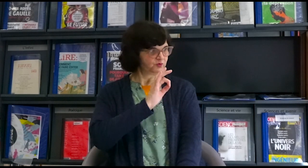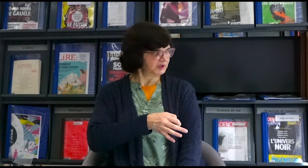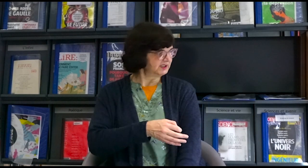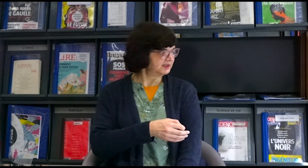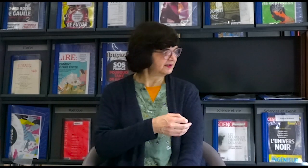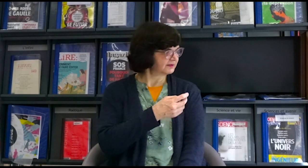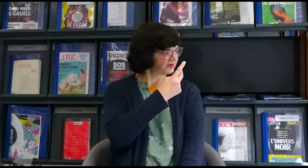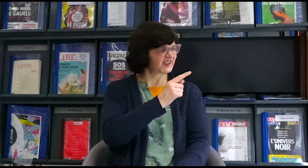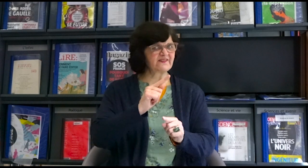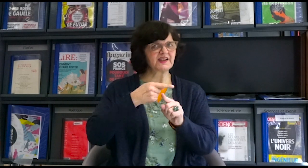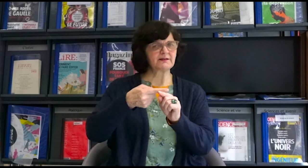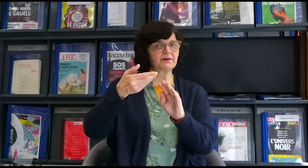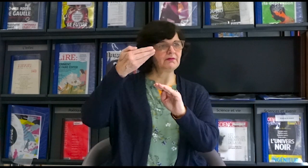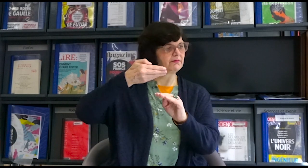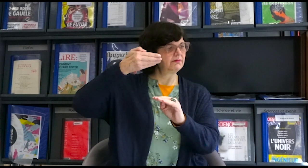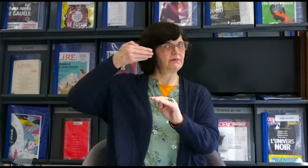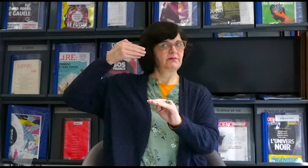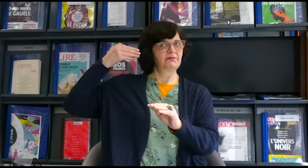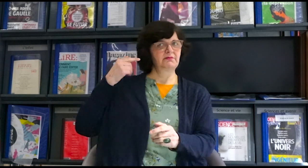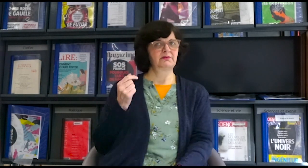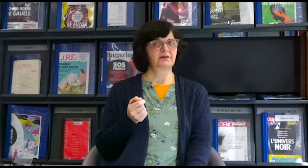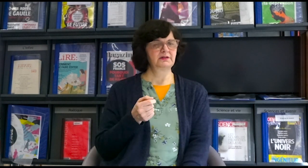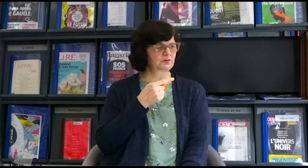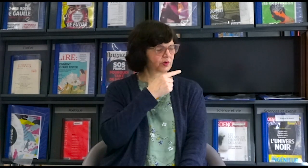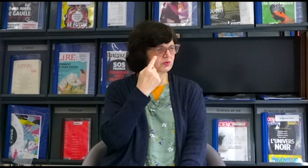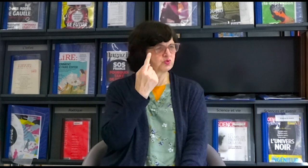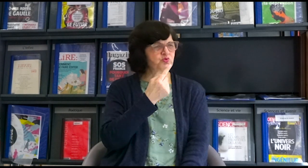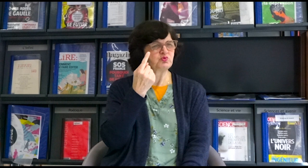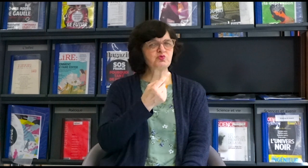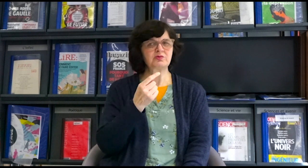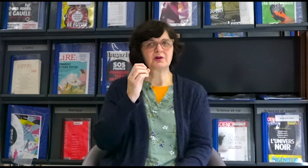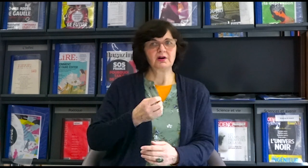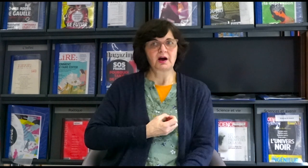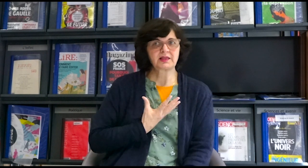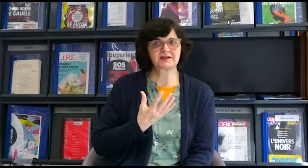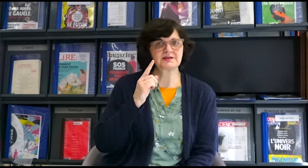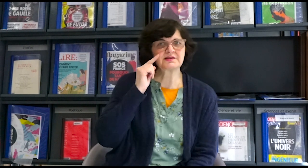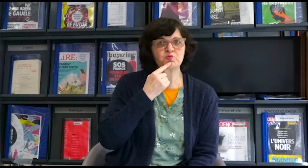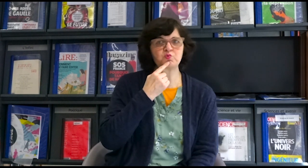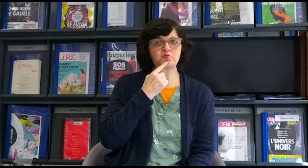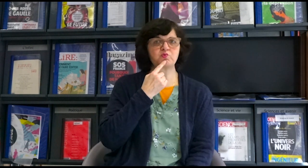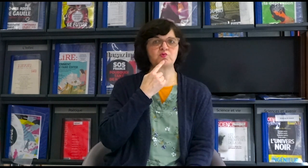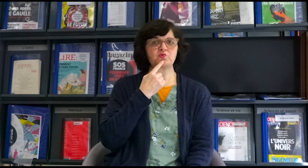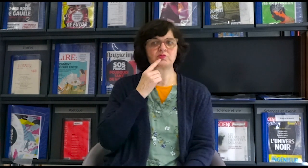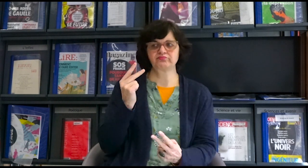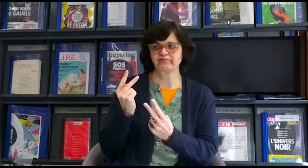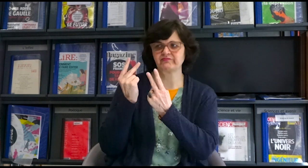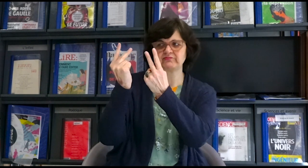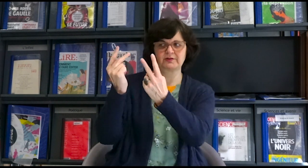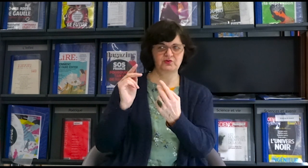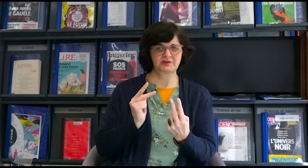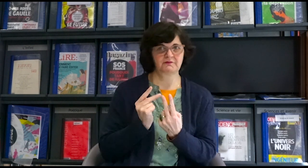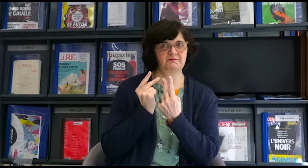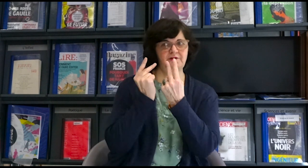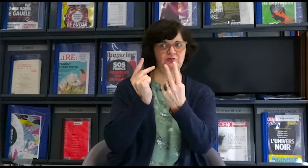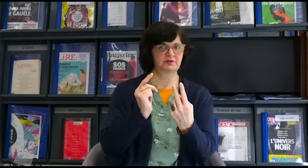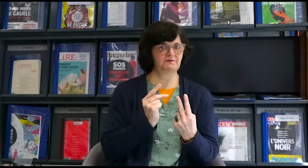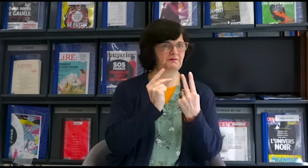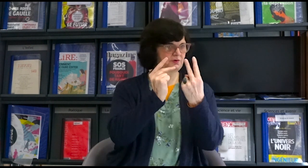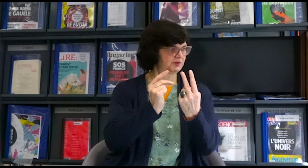Oui, dans tes films, tu as toujours eu le souci de mettre en valeur les artistes sourds.